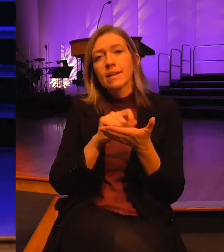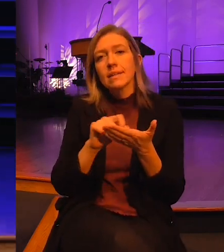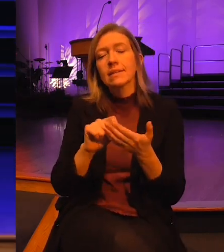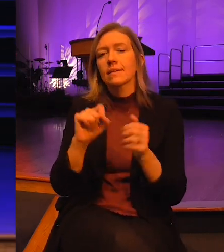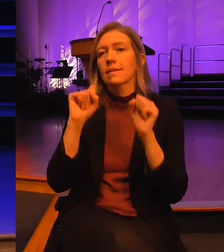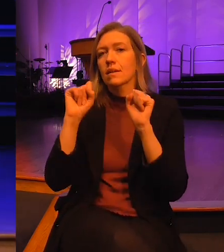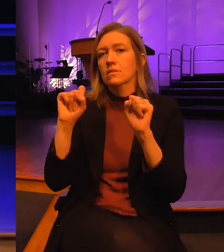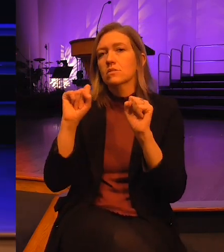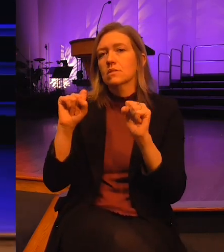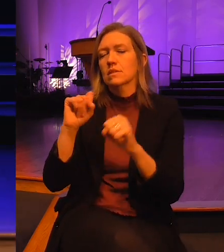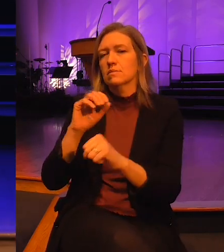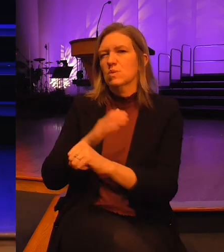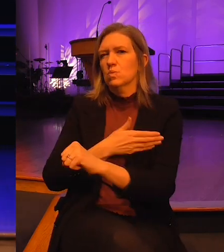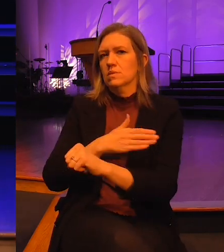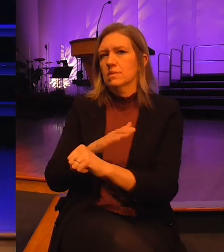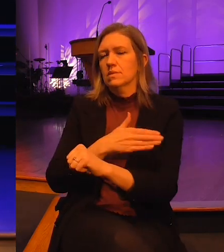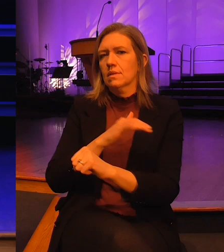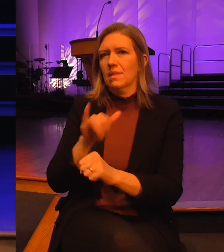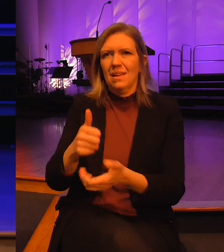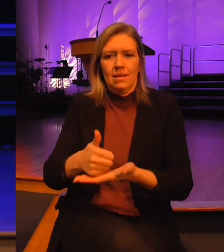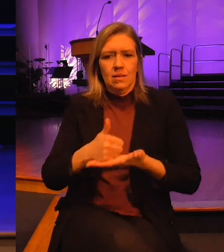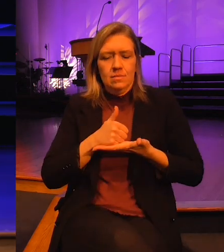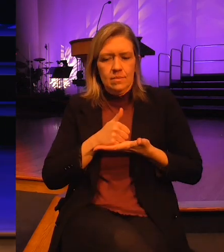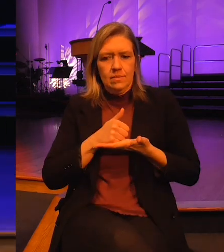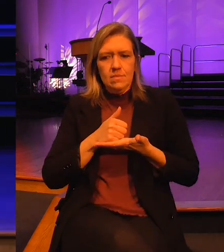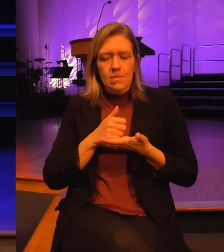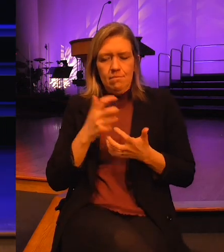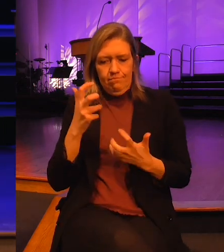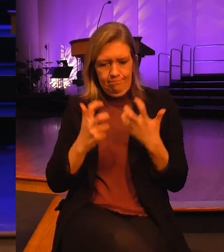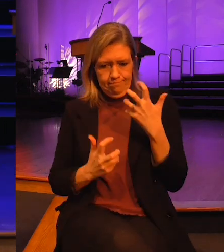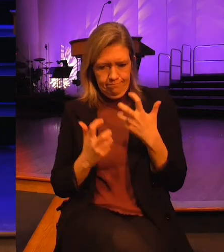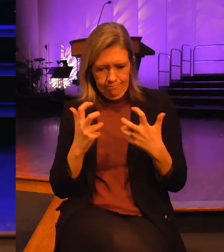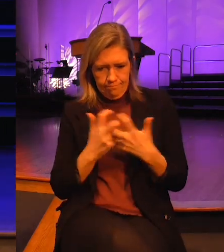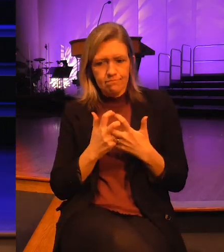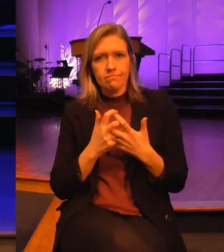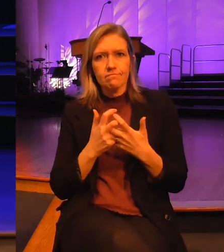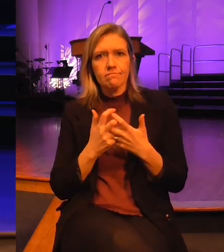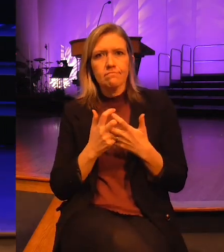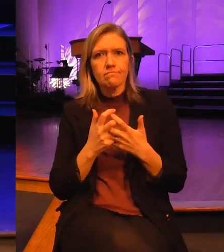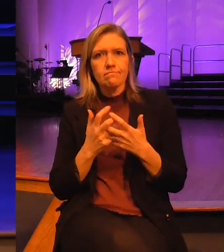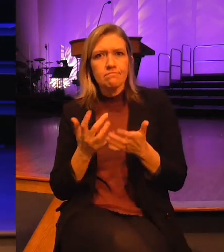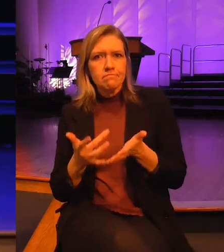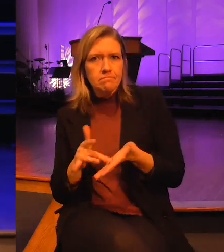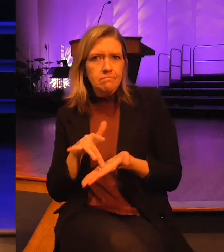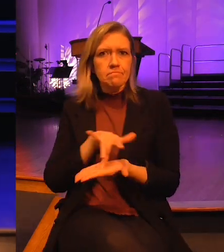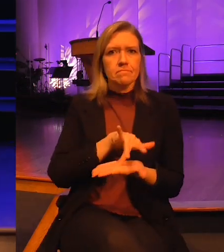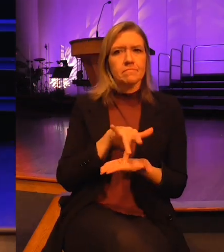cosas que me hacen regresar. al Centro y generalmente están disponibles para mí en En cualquier momento